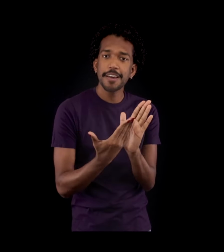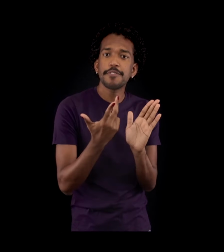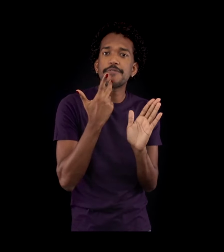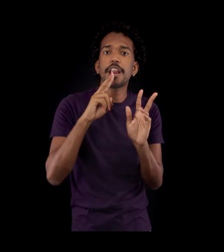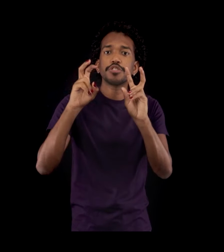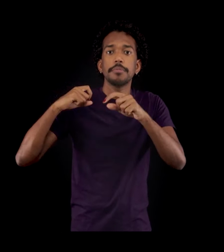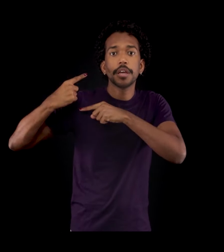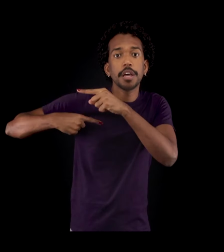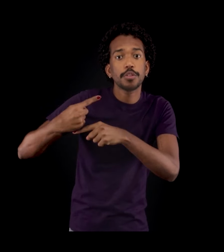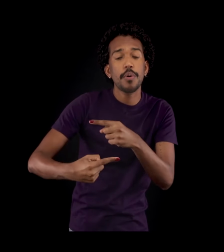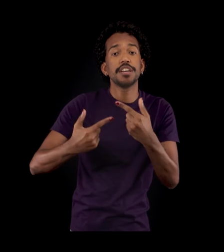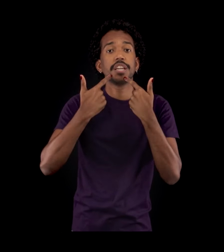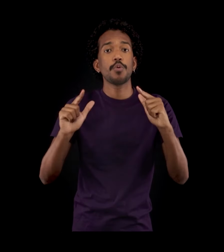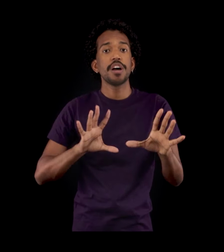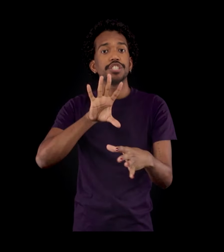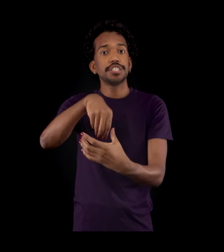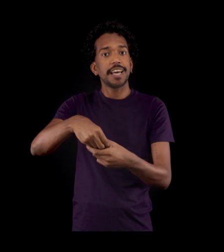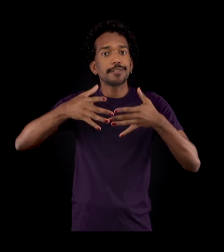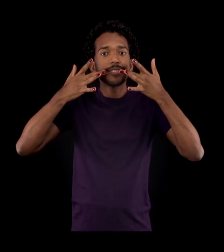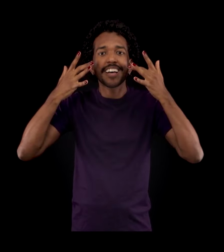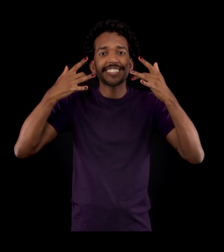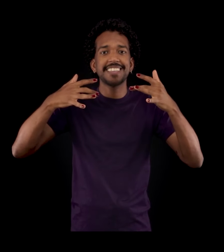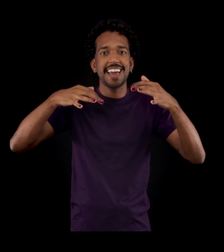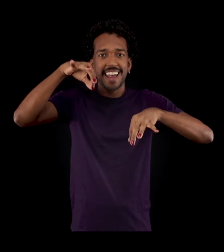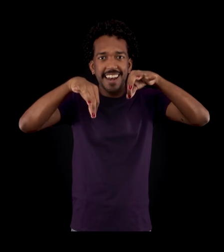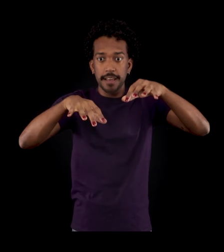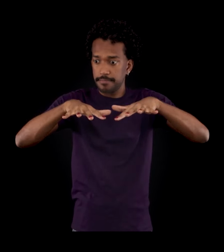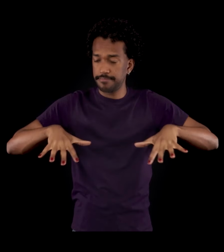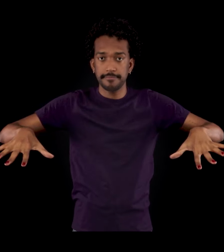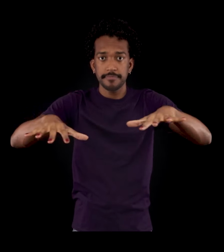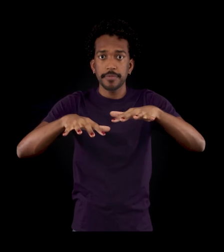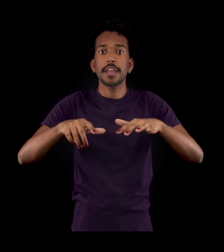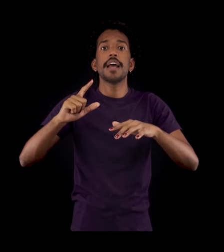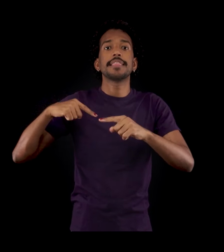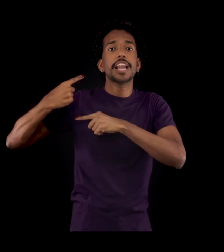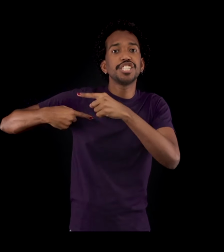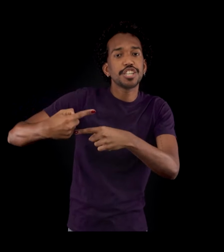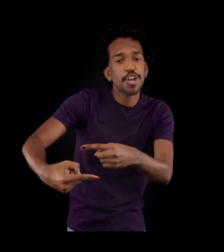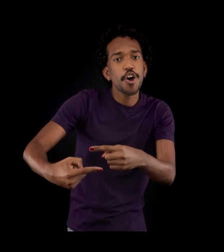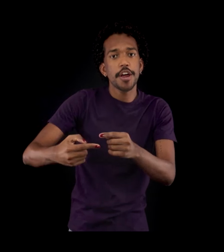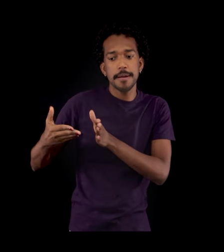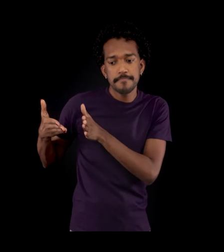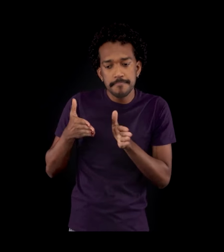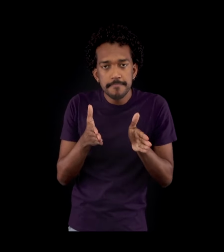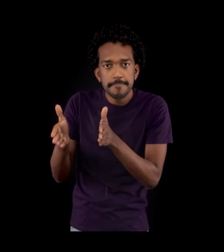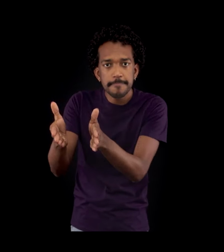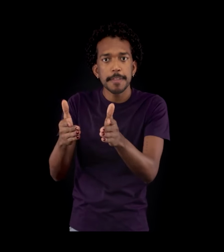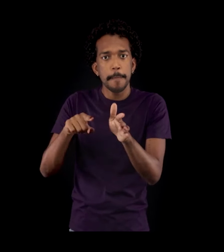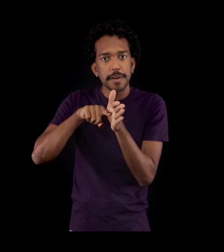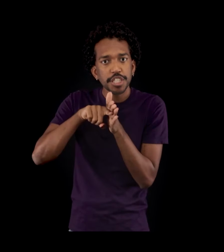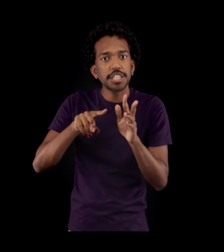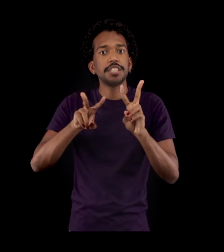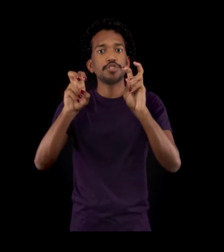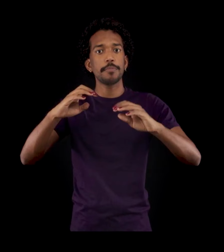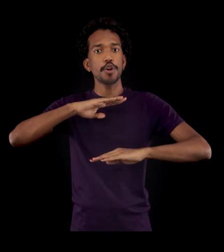“Rituais e linguagens da cena – trajetórias e pesquisas sobre corpo e ancestralidade”.